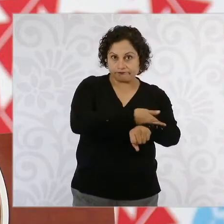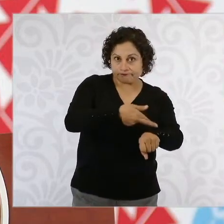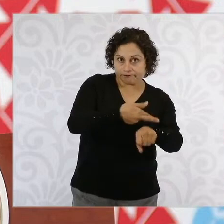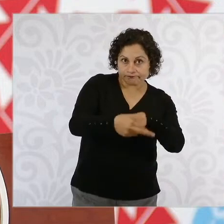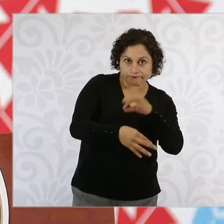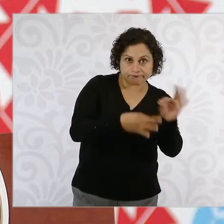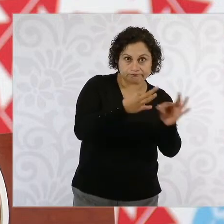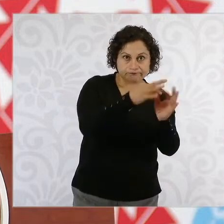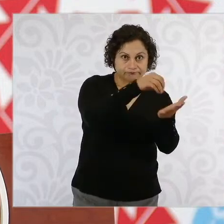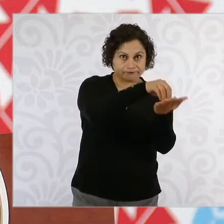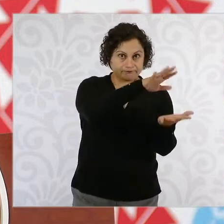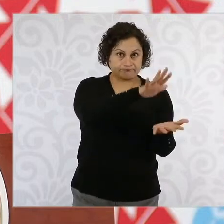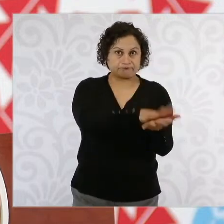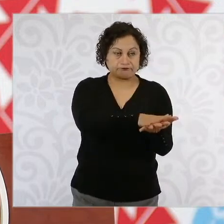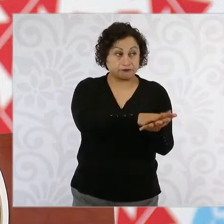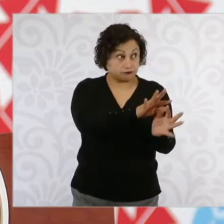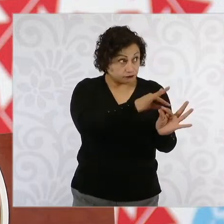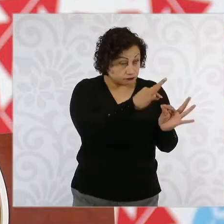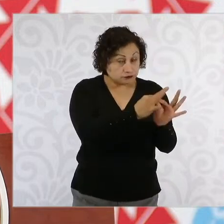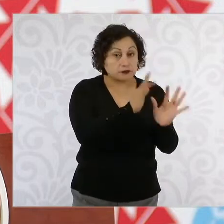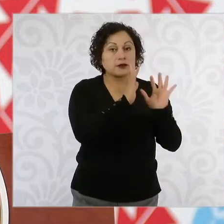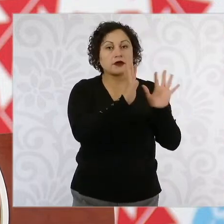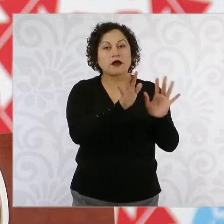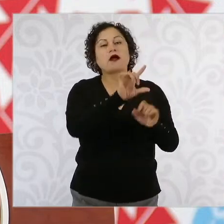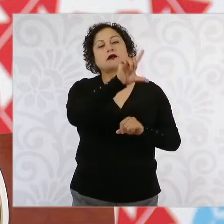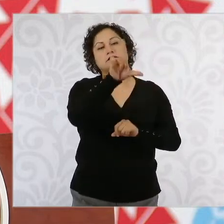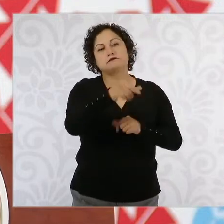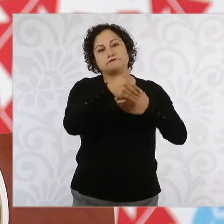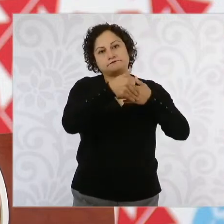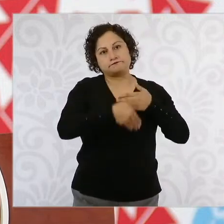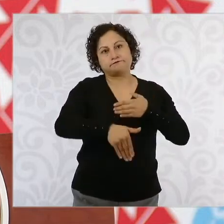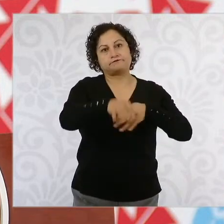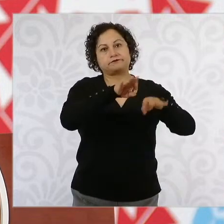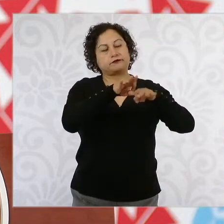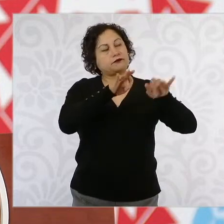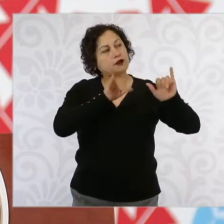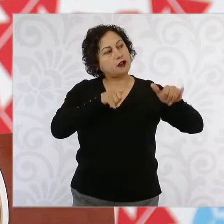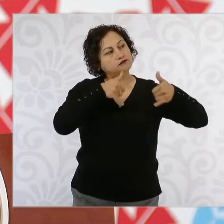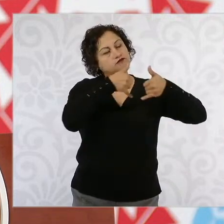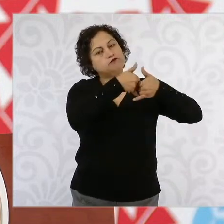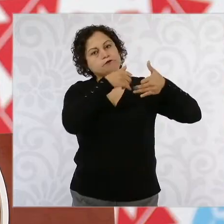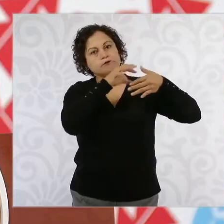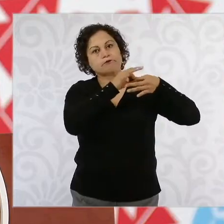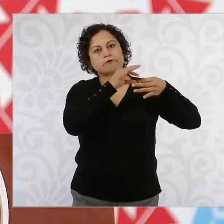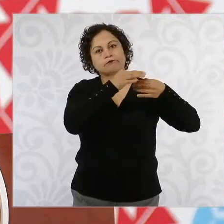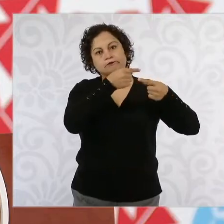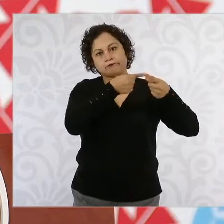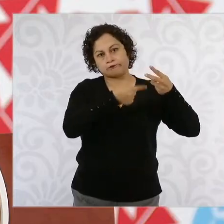entrando en comunicación con ellos para poder pues llegar a los diferentes acuerdos Entonces